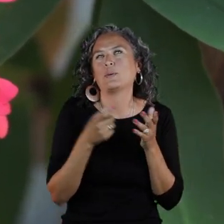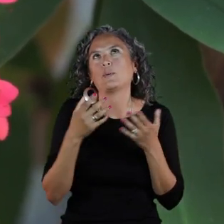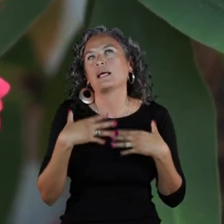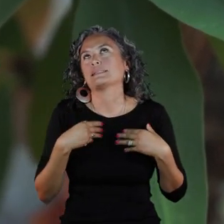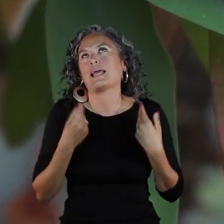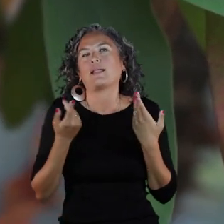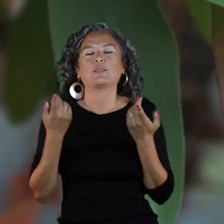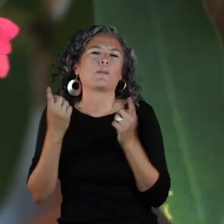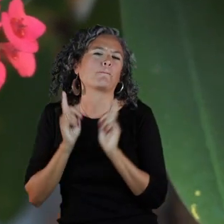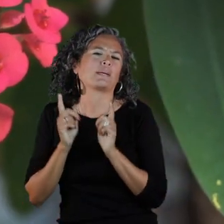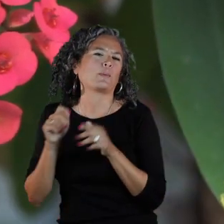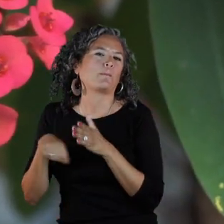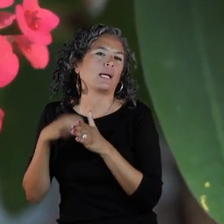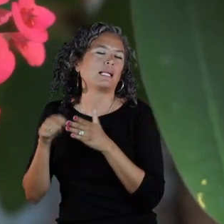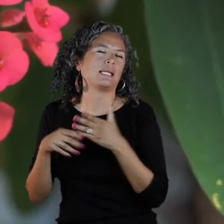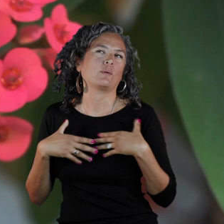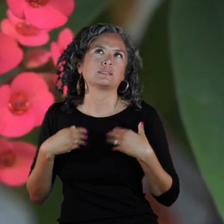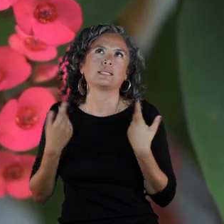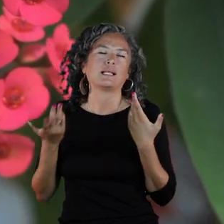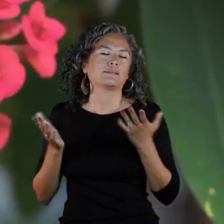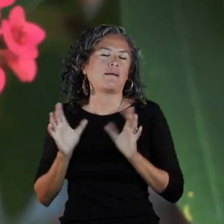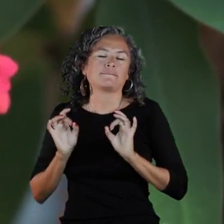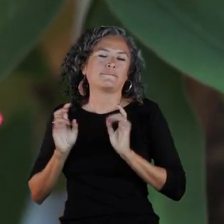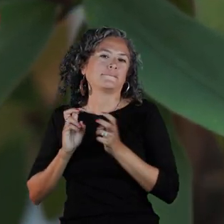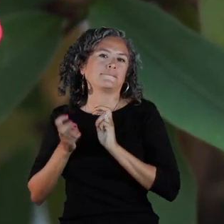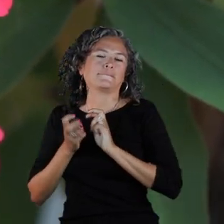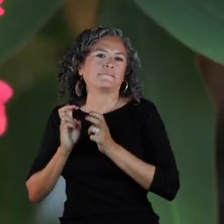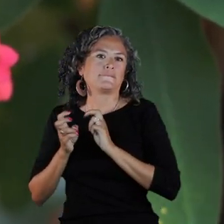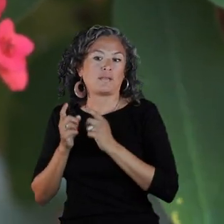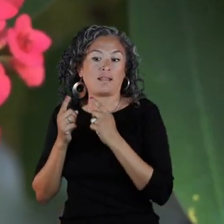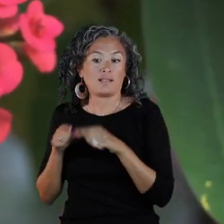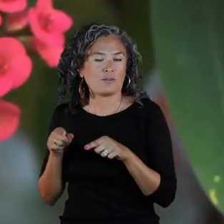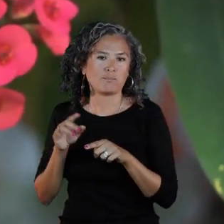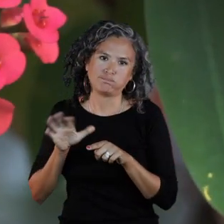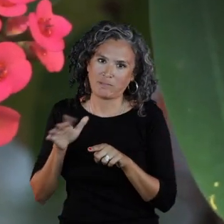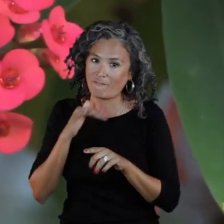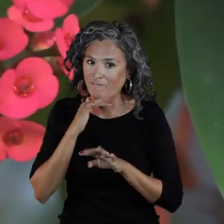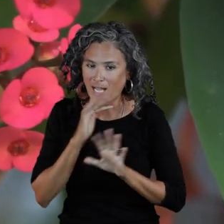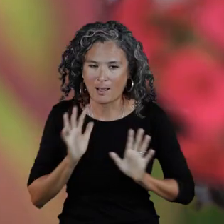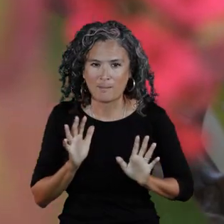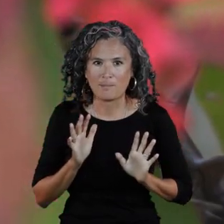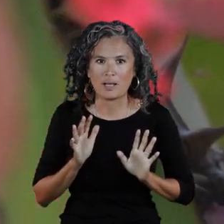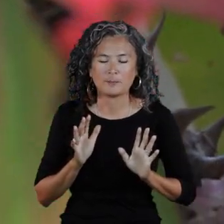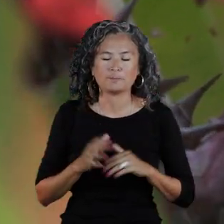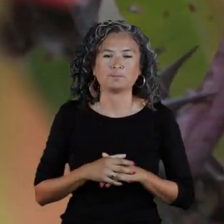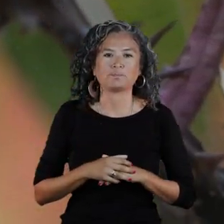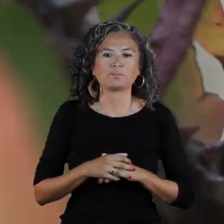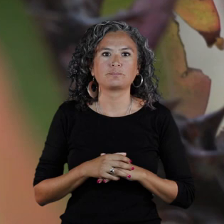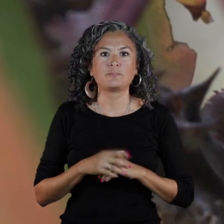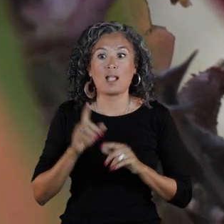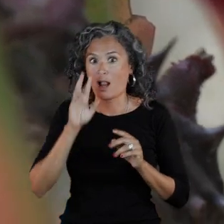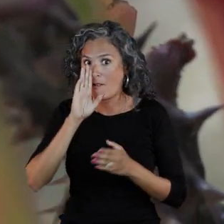hace sentir volando y con mariposas en el vientre, es también una trampa, cuando